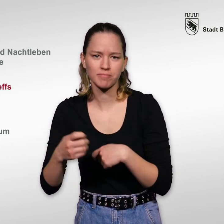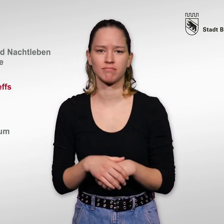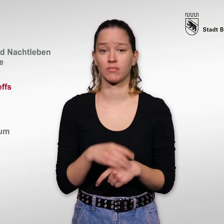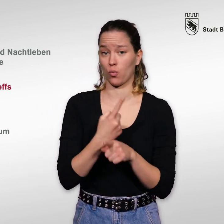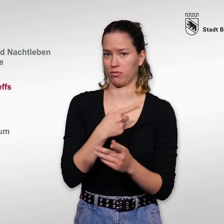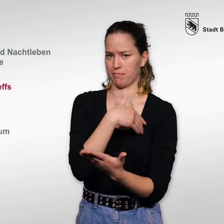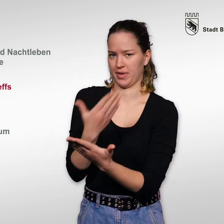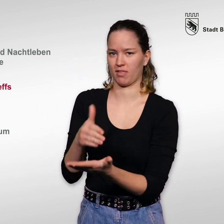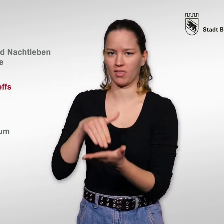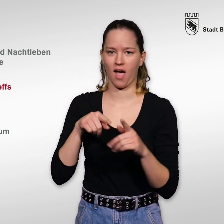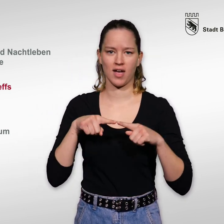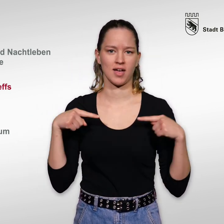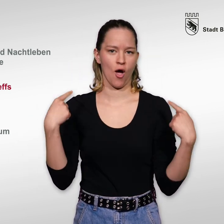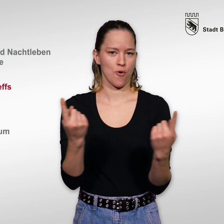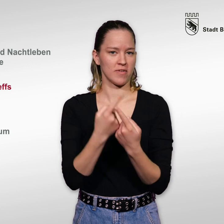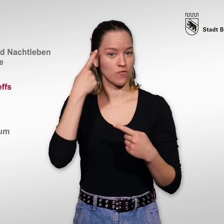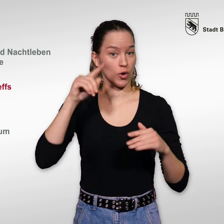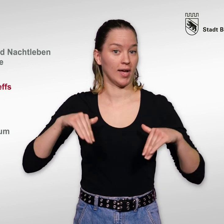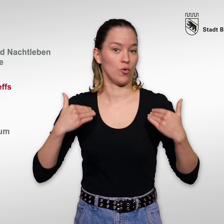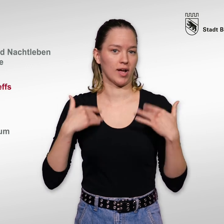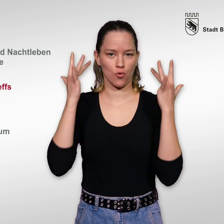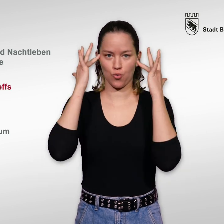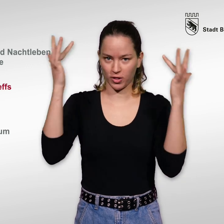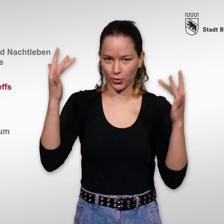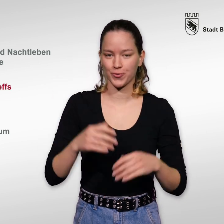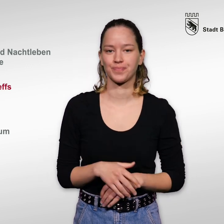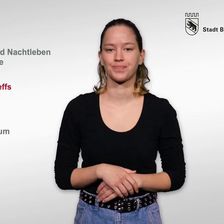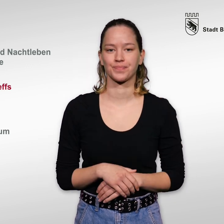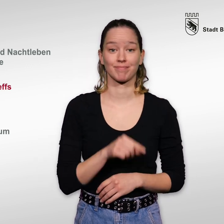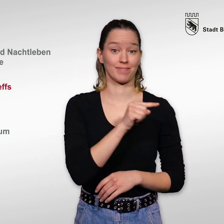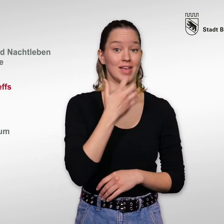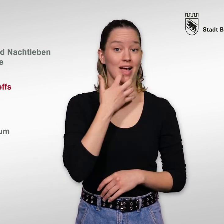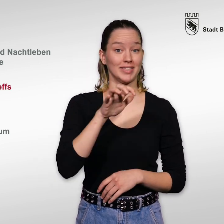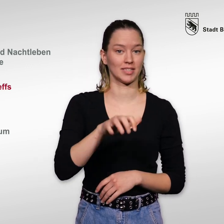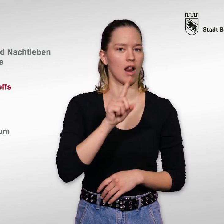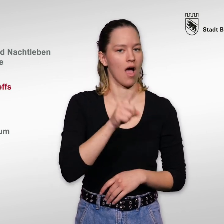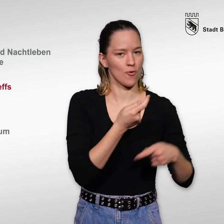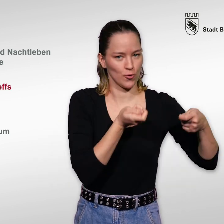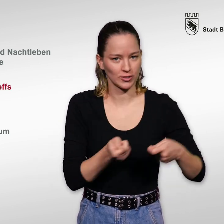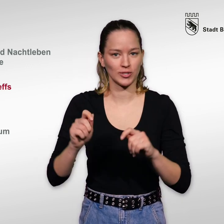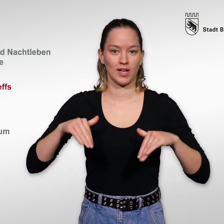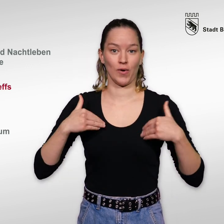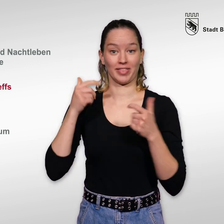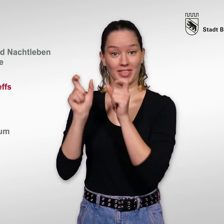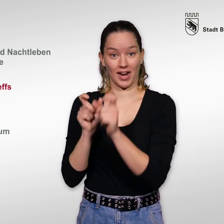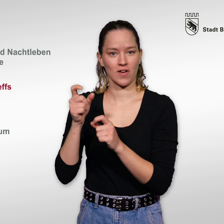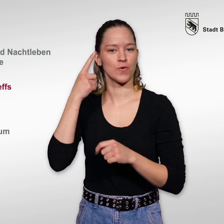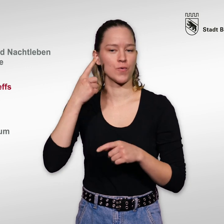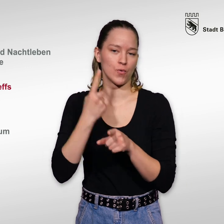hilft Veranstaltungen zu planen und bietet einen Raum für junge Kultur. Zudem unterstützt der Gaskessel Jugendliche